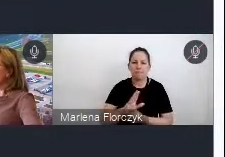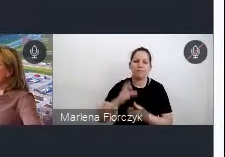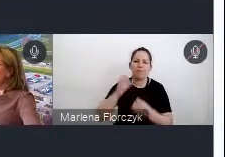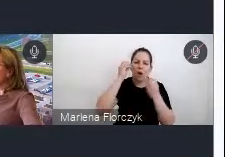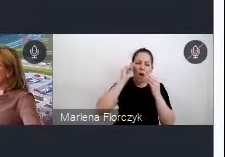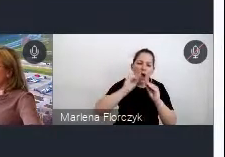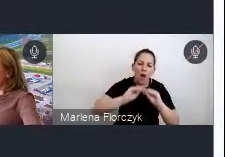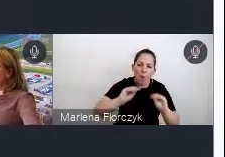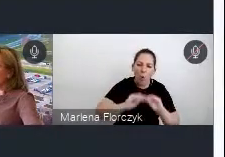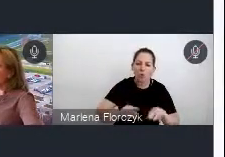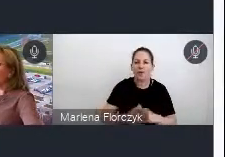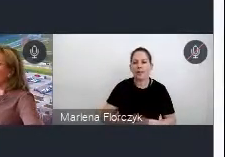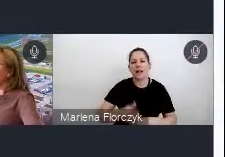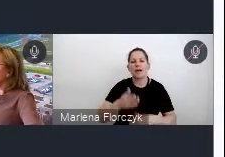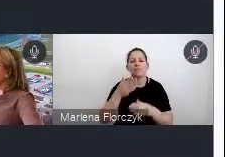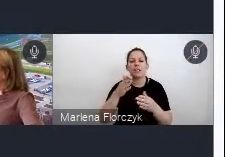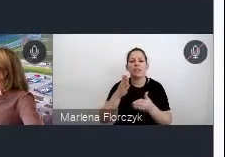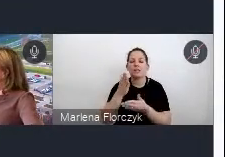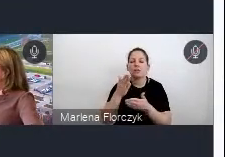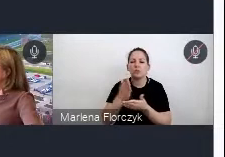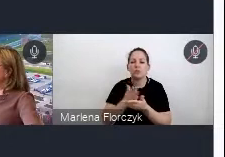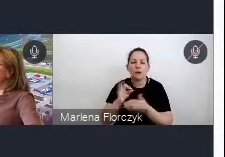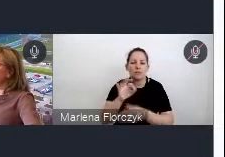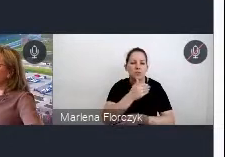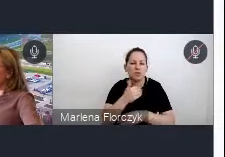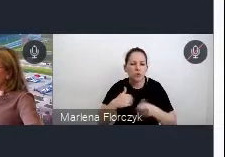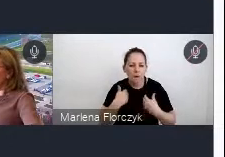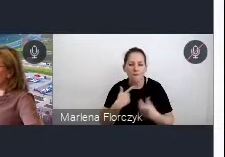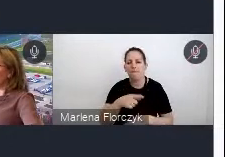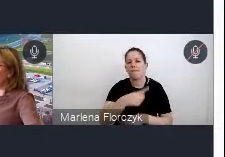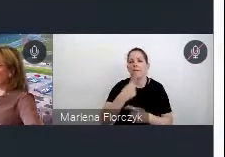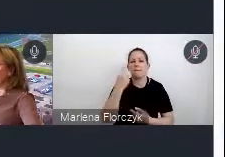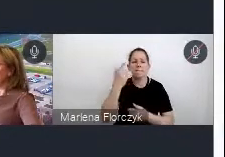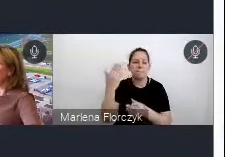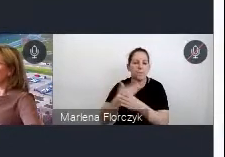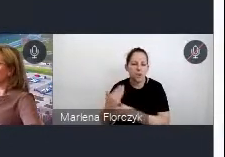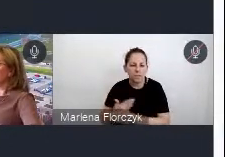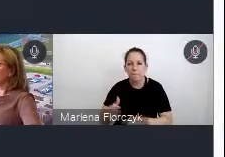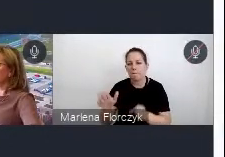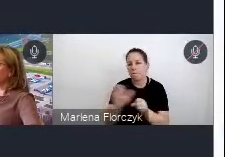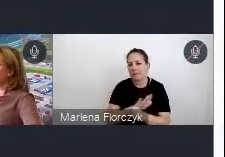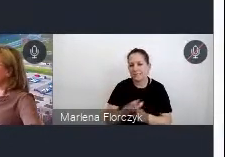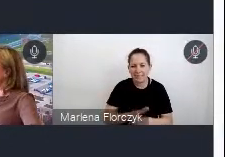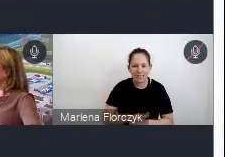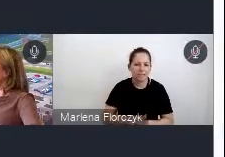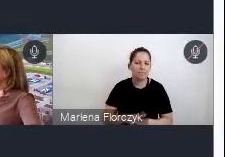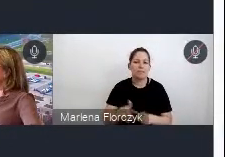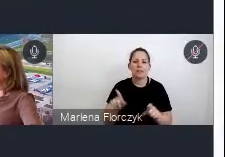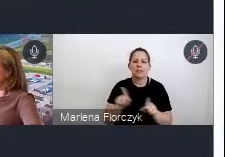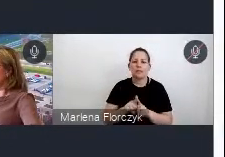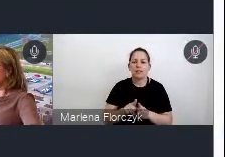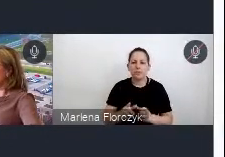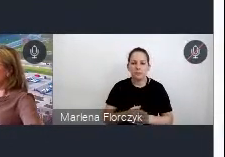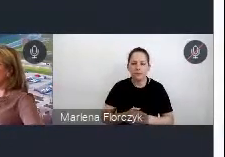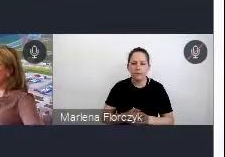służby zdrowia, pomocy społecznej, przedsiębiorców, biznesy, ale przedstawicieli NGO-sów.